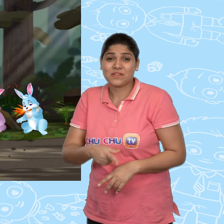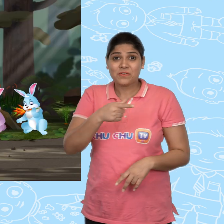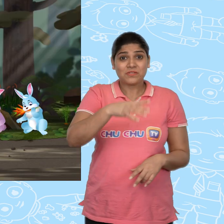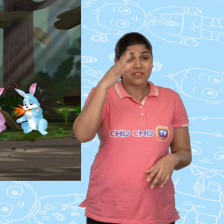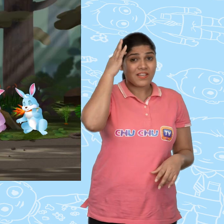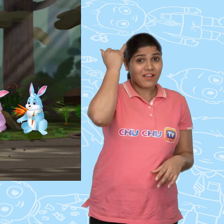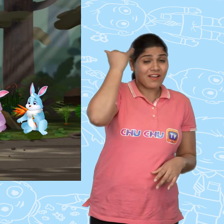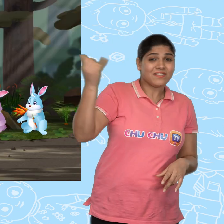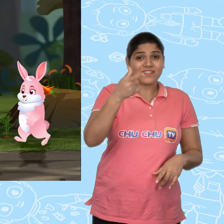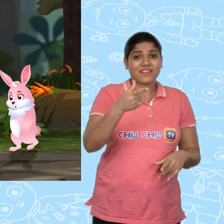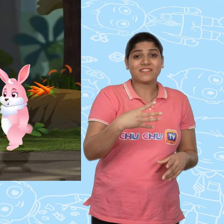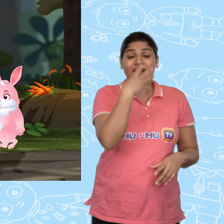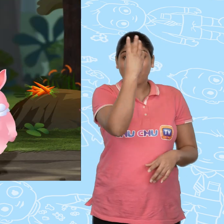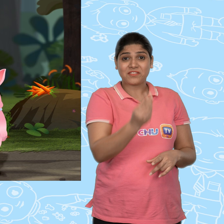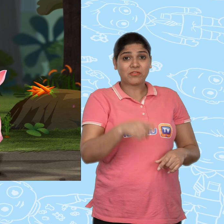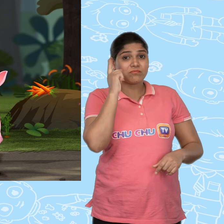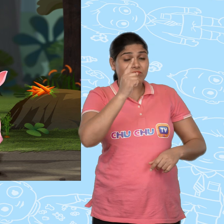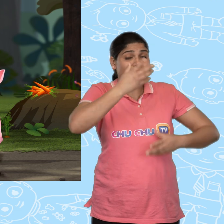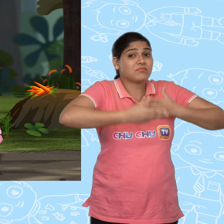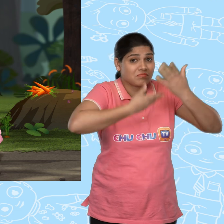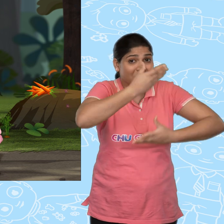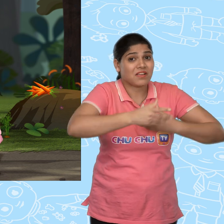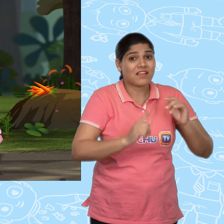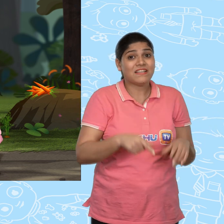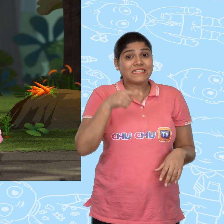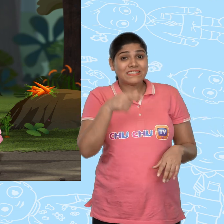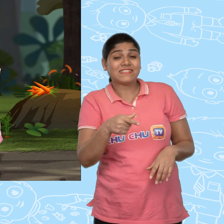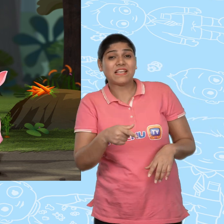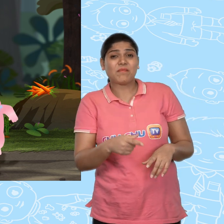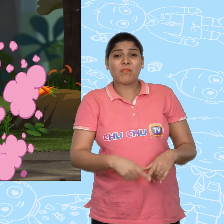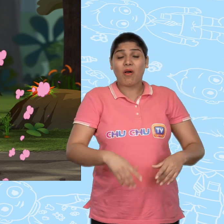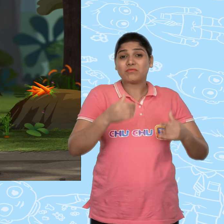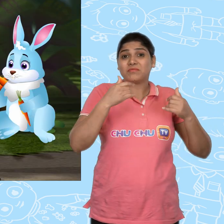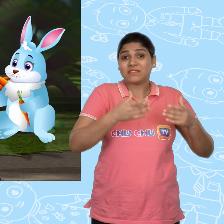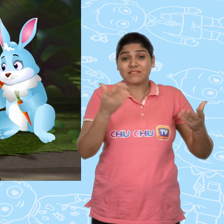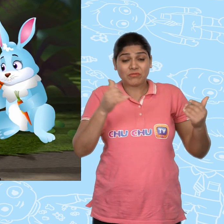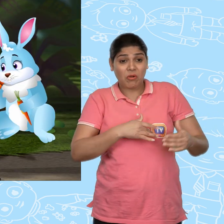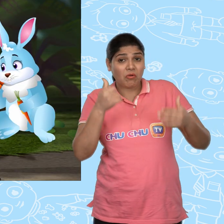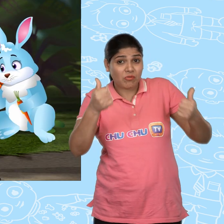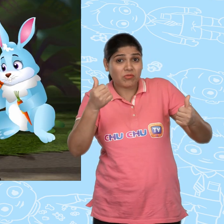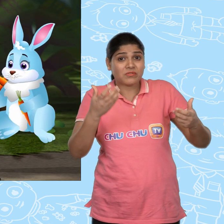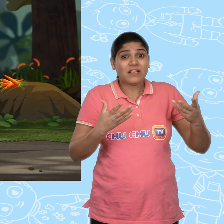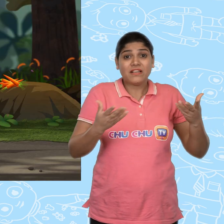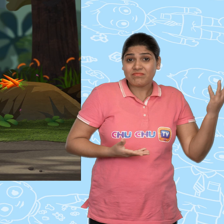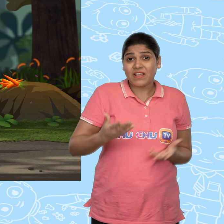उसकी तरकीब ने हाथी को एक अच्छा सबक सिखाया है. और उसे बहुत नेक हाथी बना दिया.